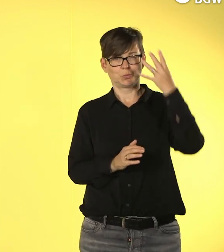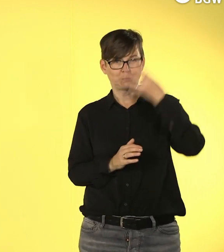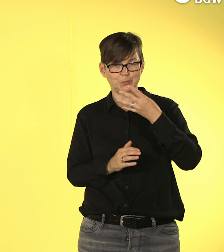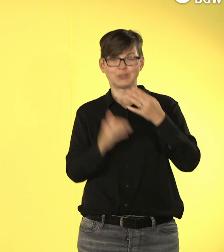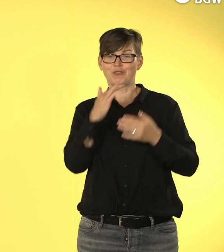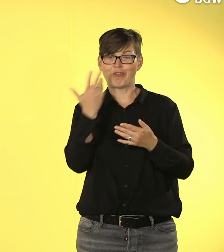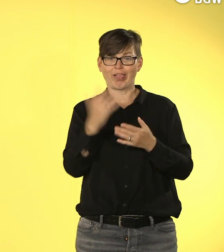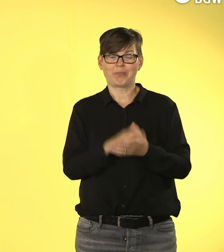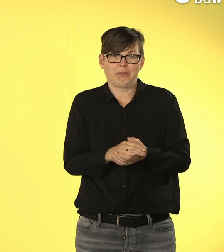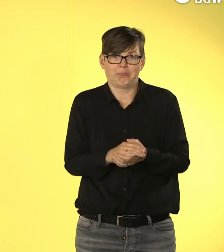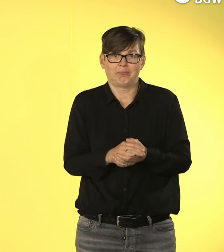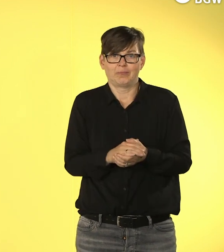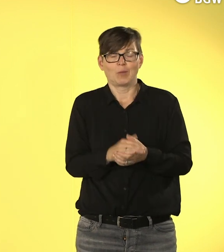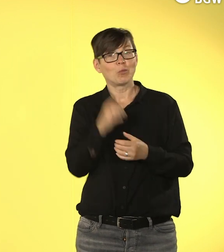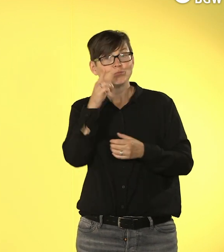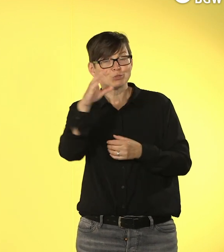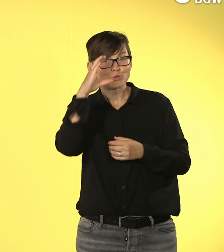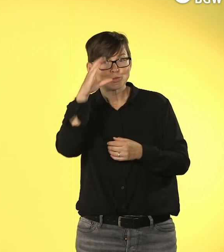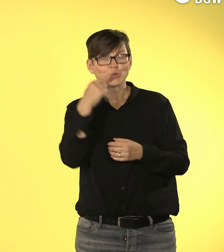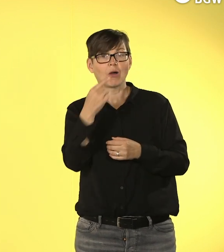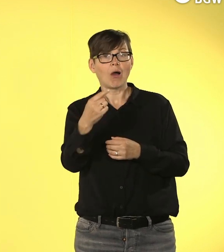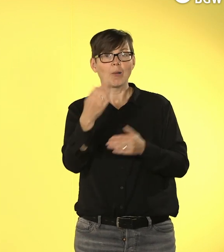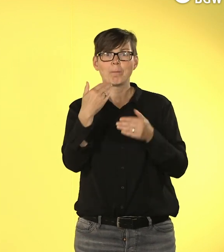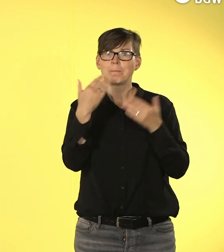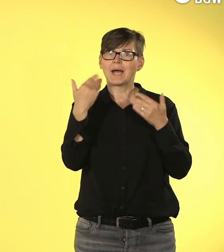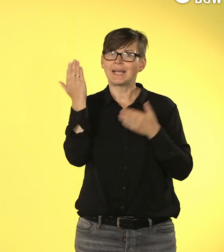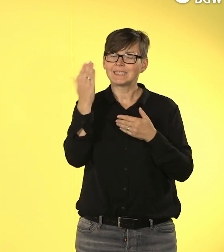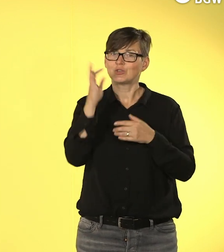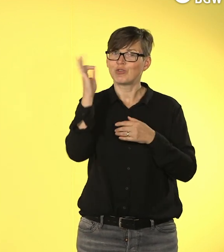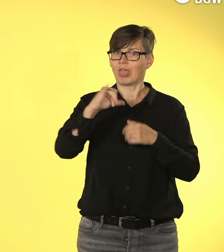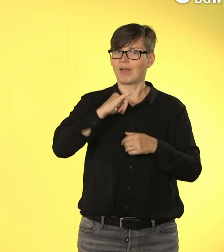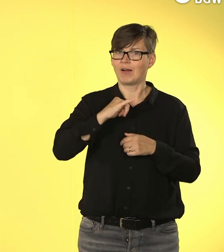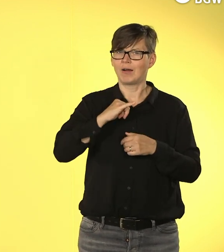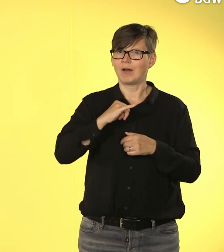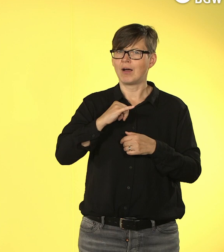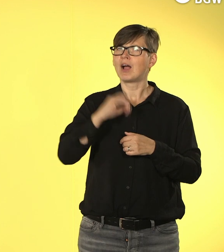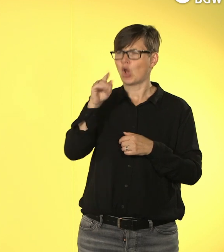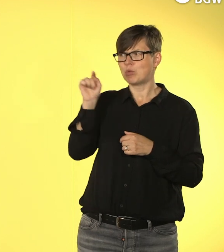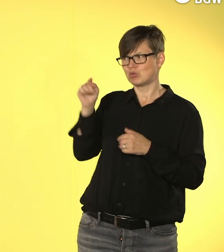Wenn jemand diese Präsentation haben möchte - Martina, du gibst noch diesen Hinweis.